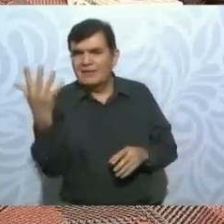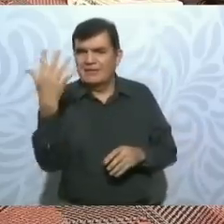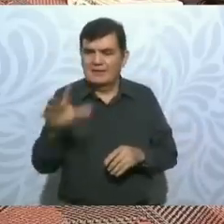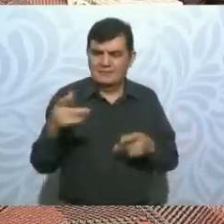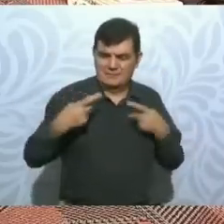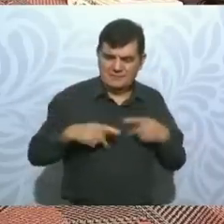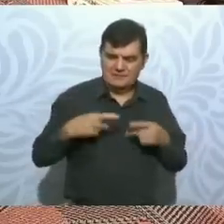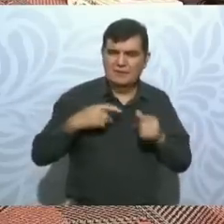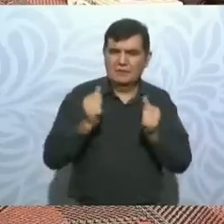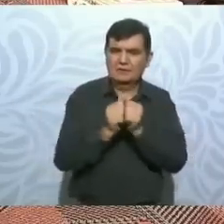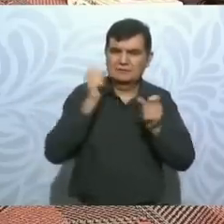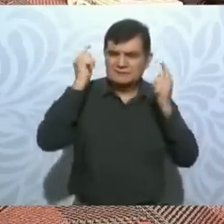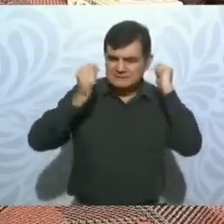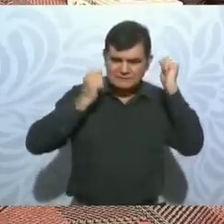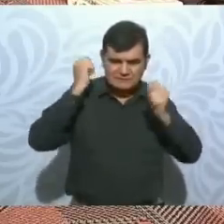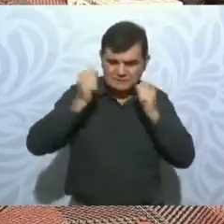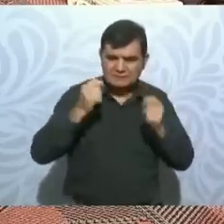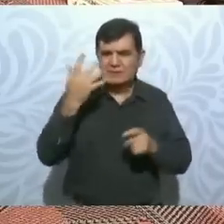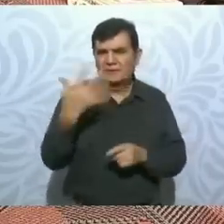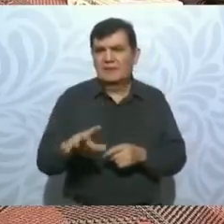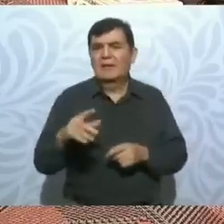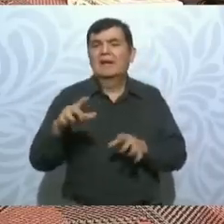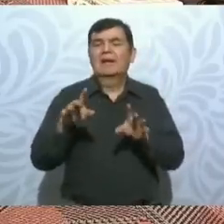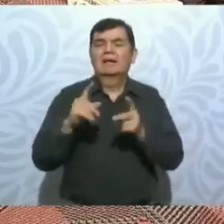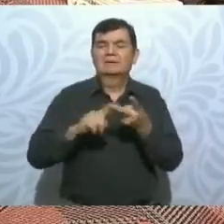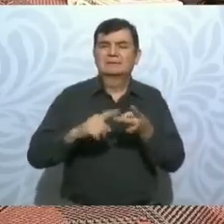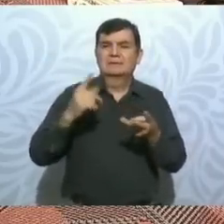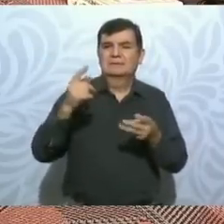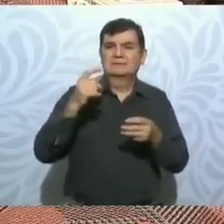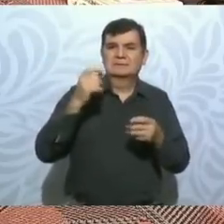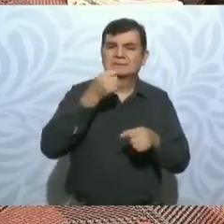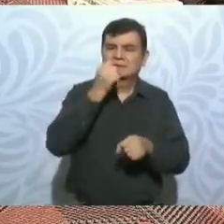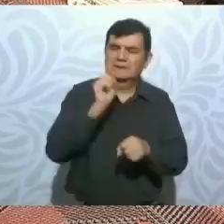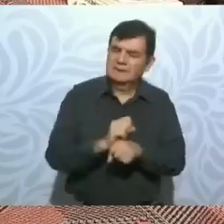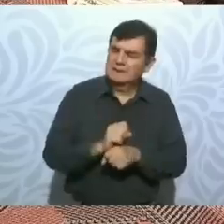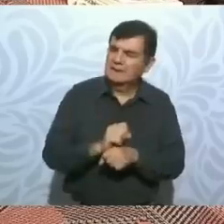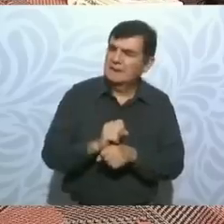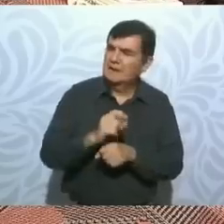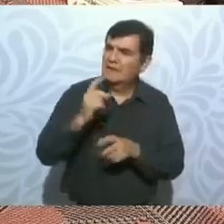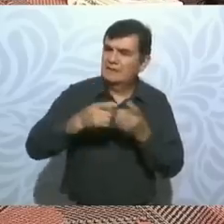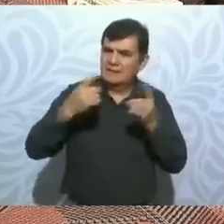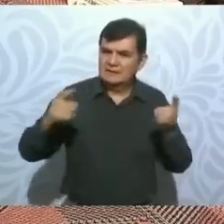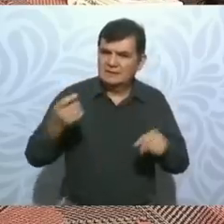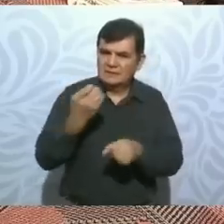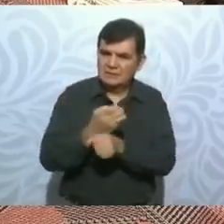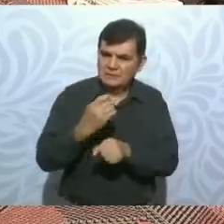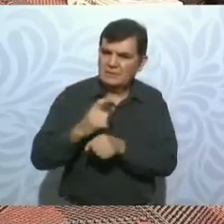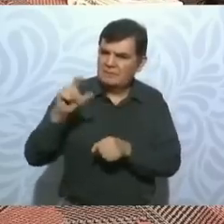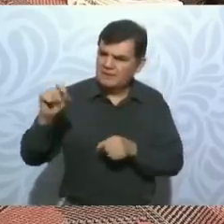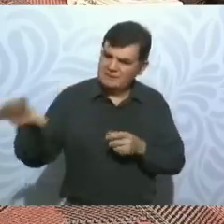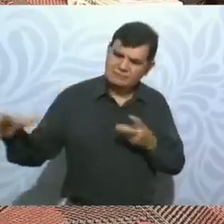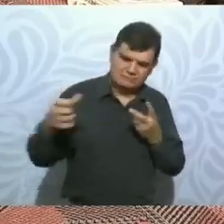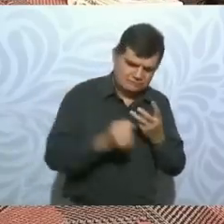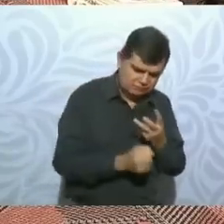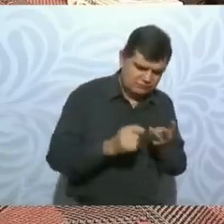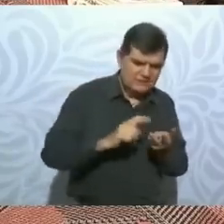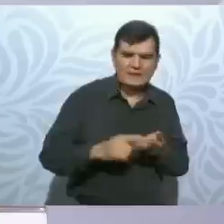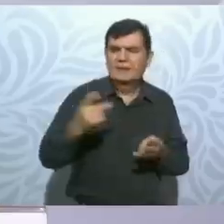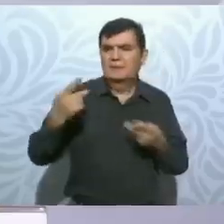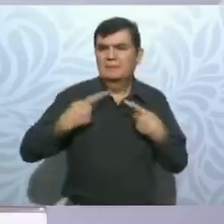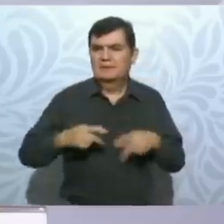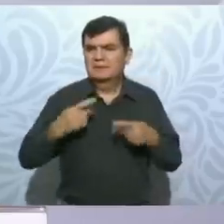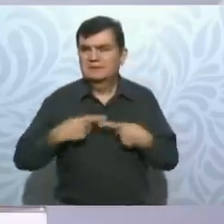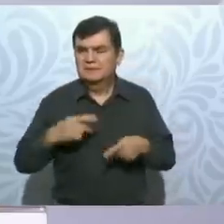de turismo 20 personas de la secretaría de desarrollo económico personas que se quedan